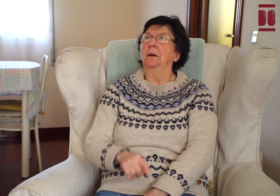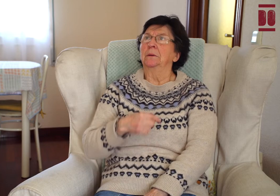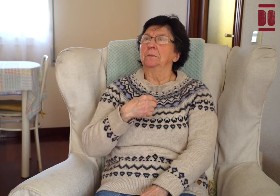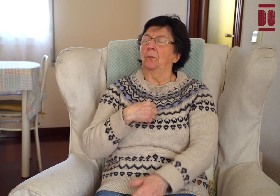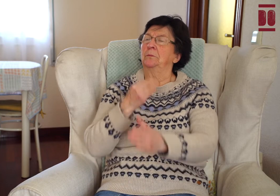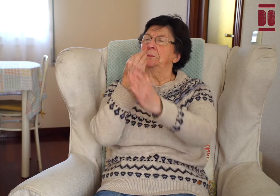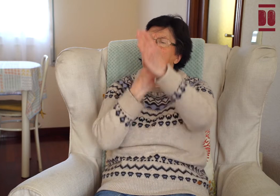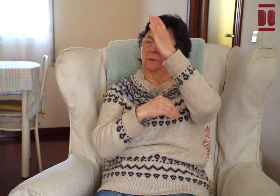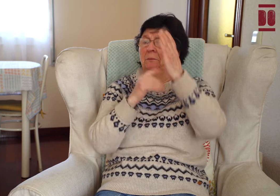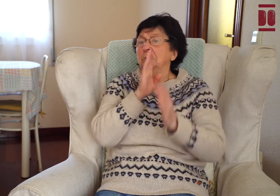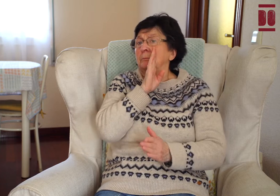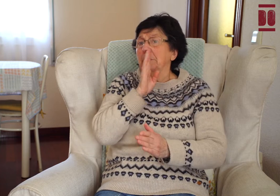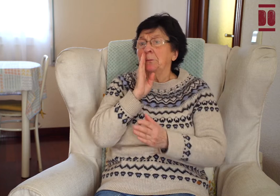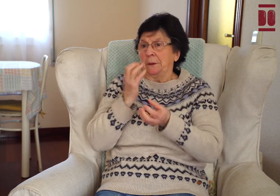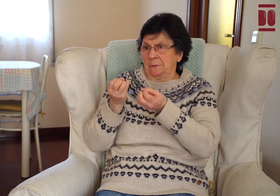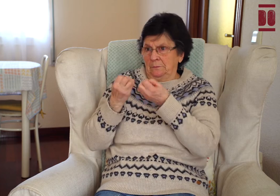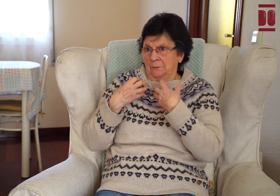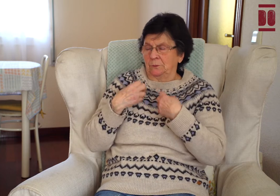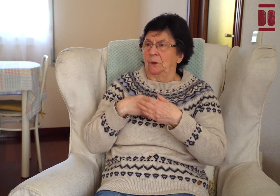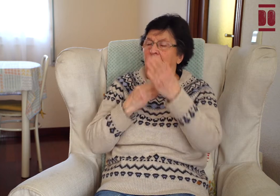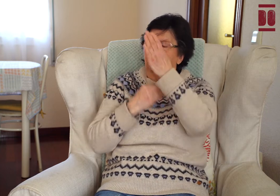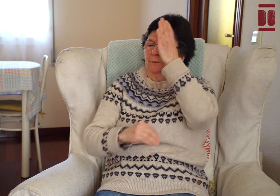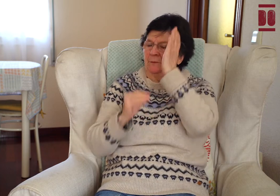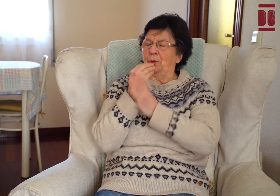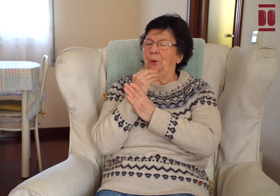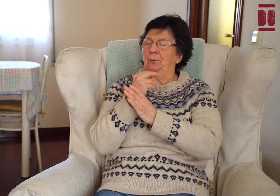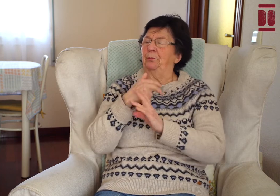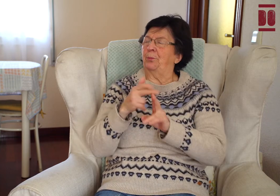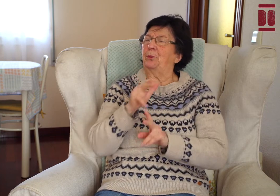Mi nacimiento —por lo que me contó mi madre— fue horrible, y usaron el fórceps.